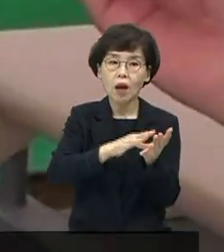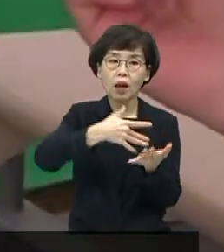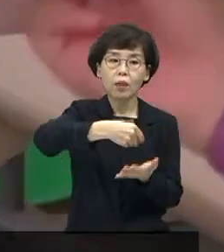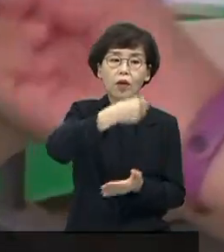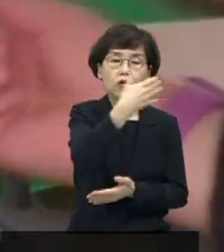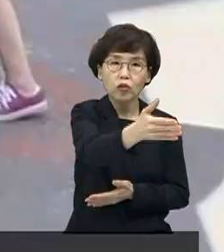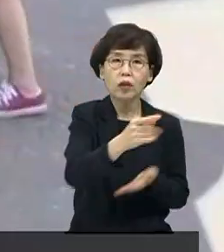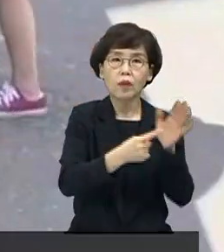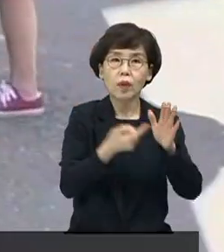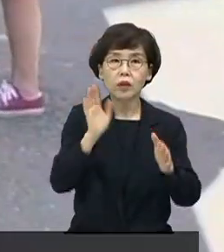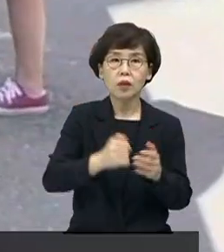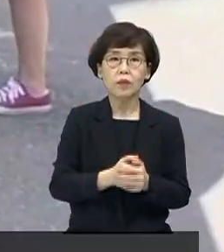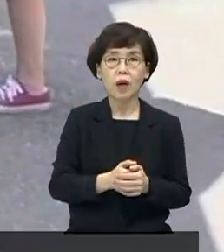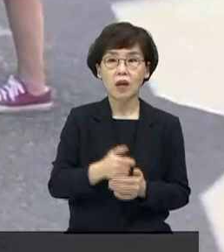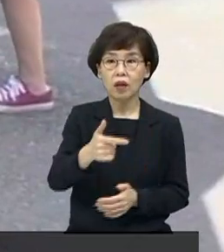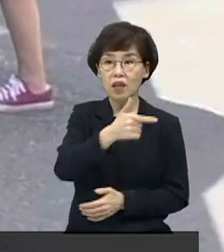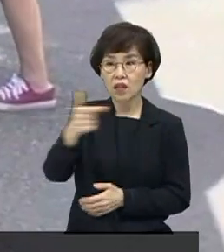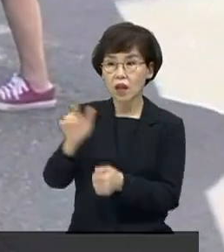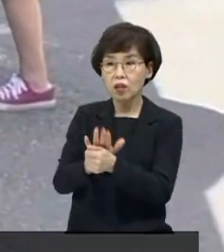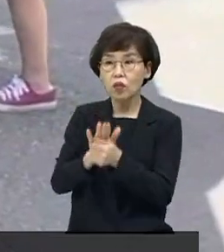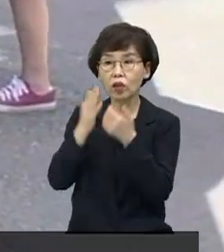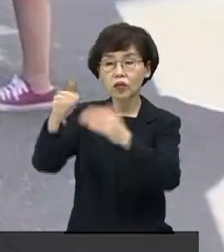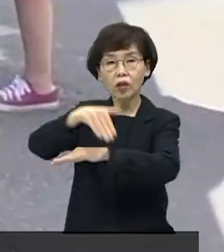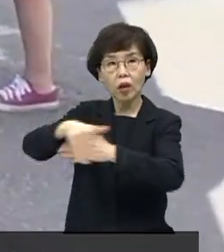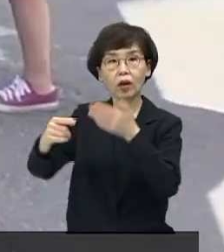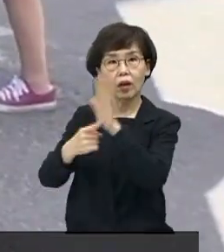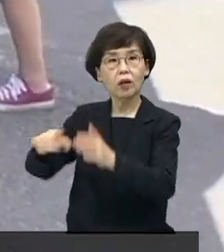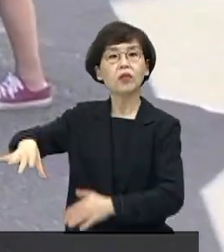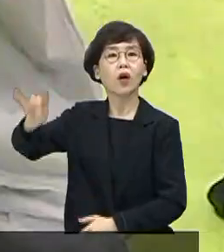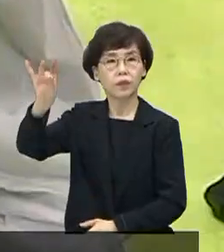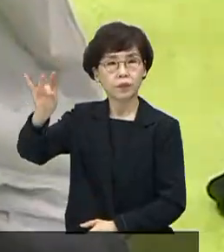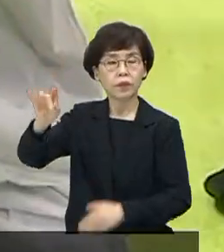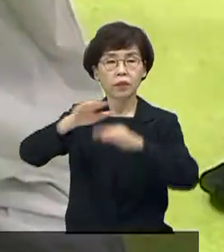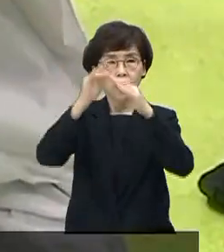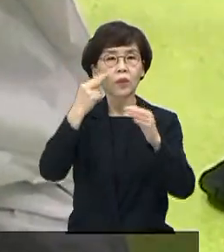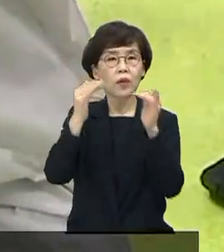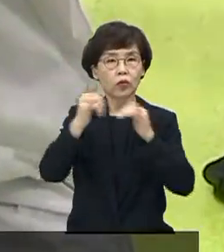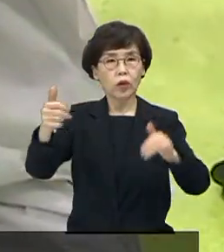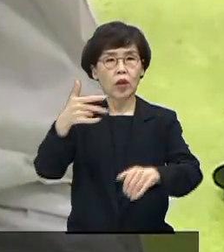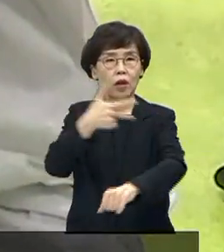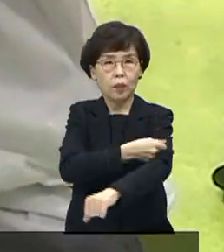계획을 먼저 내놓은 건 처음입니다. 전체 미국인이 접종 가능한 화이자와